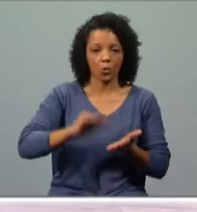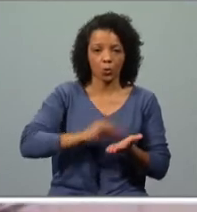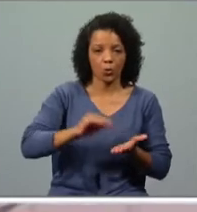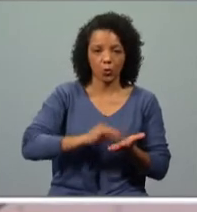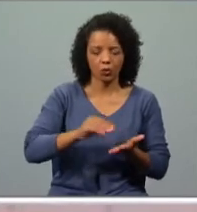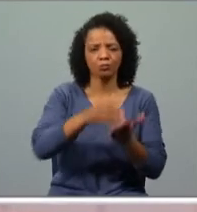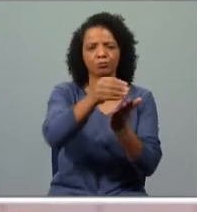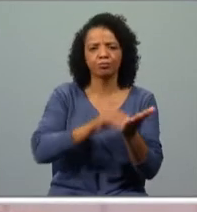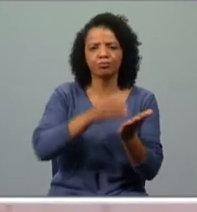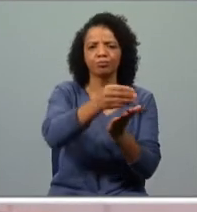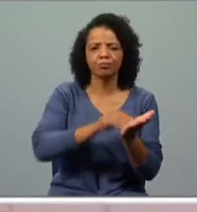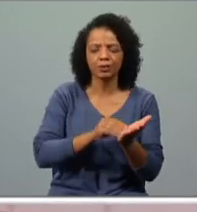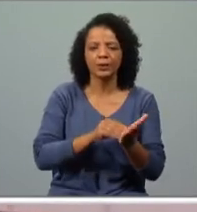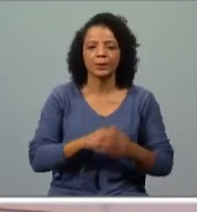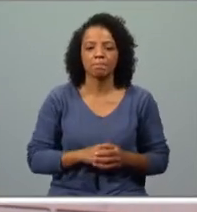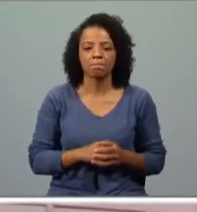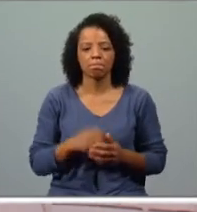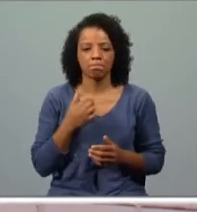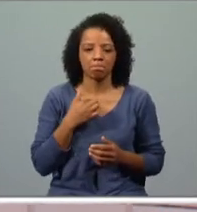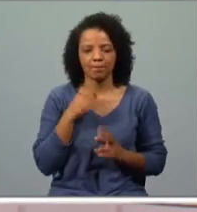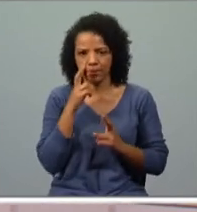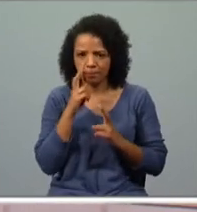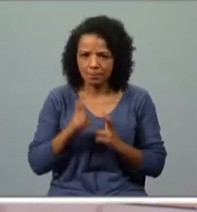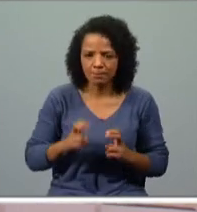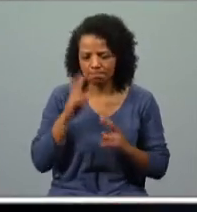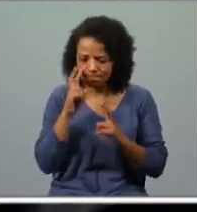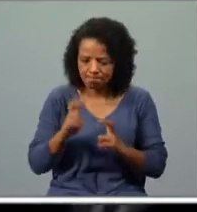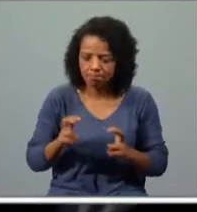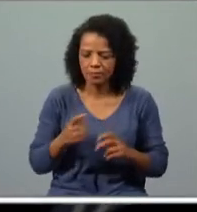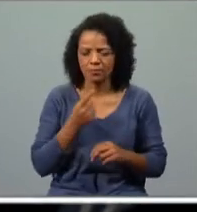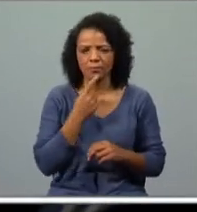e eu andei a pesquisar e percebi que ela 和我去研究發現她